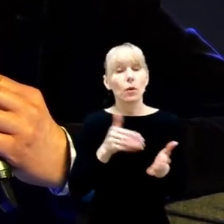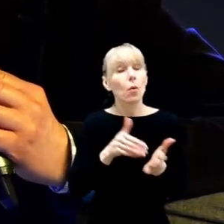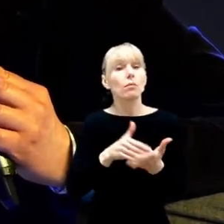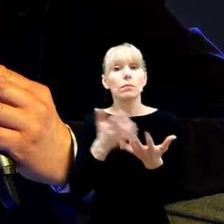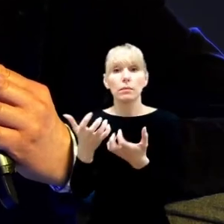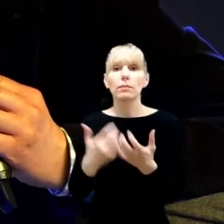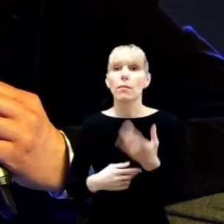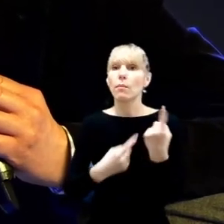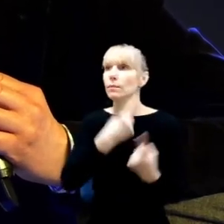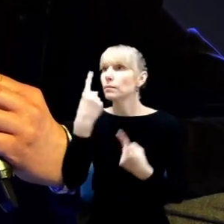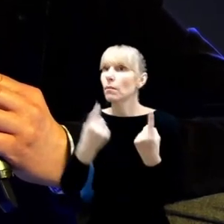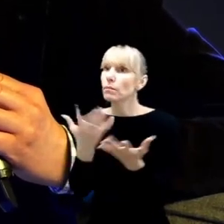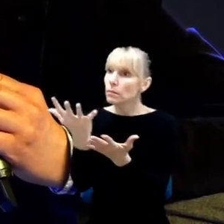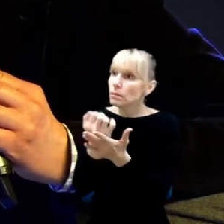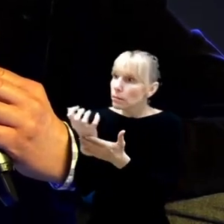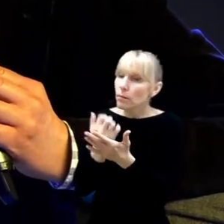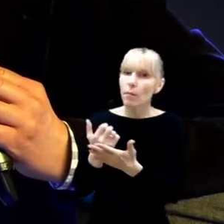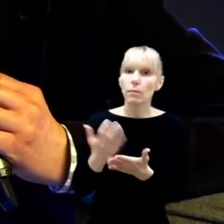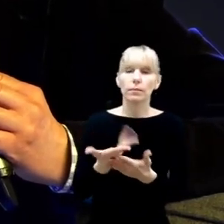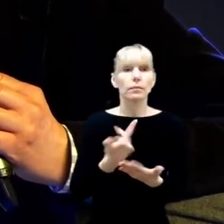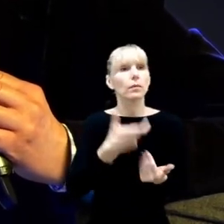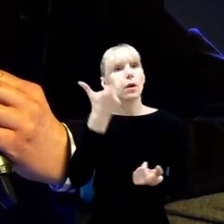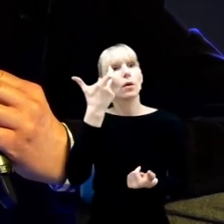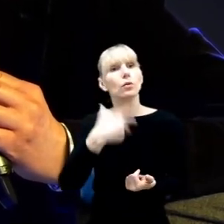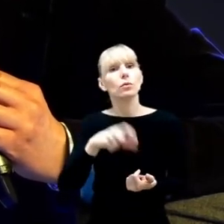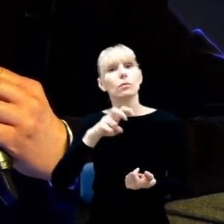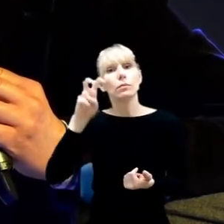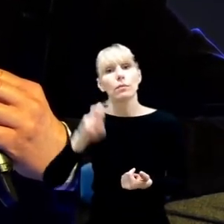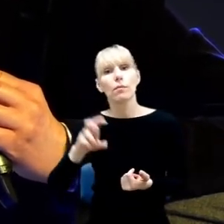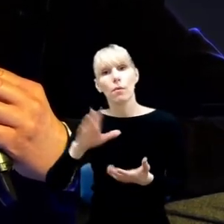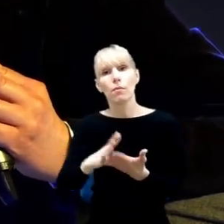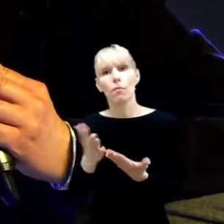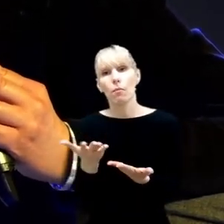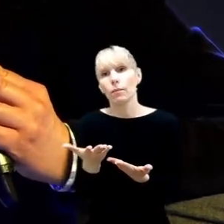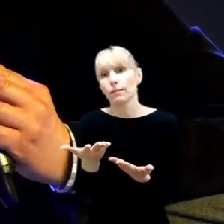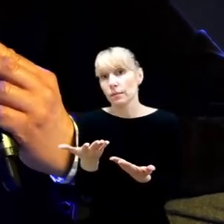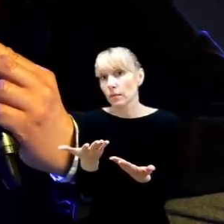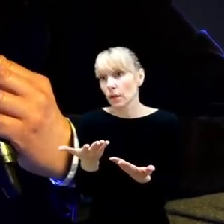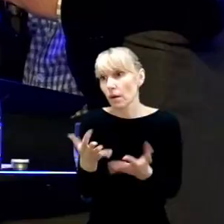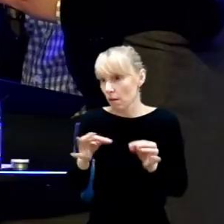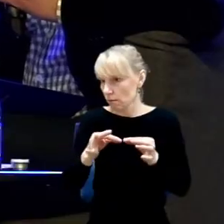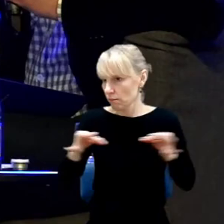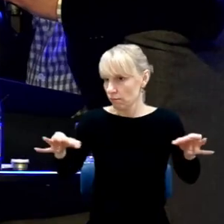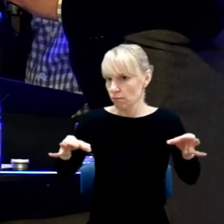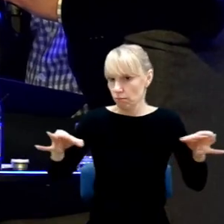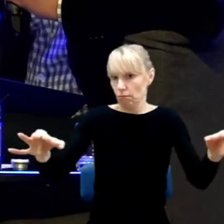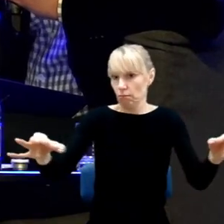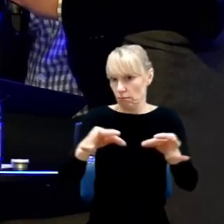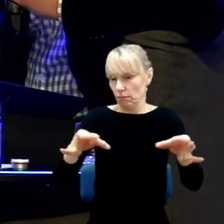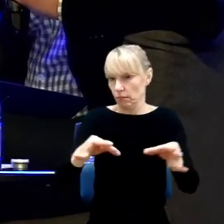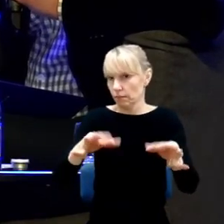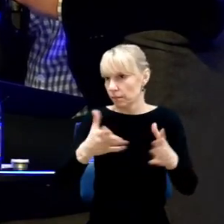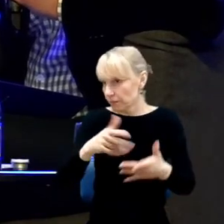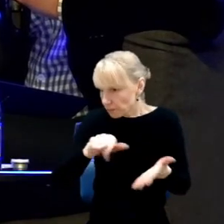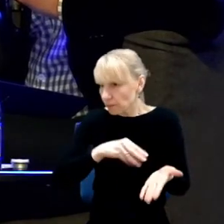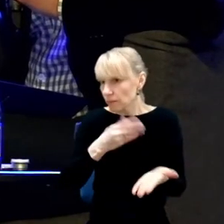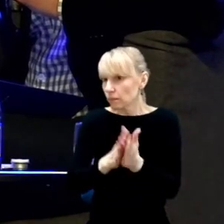to inwestor mówił 100 hektarów w kwadracie poproszę i to najlepiej za rok. No i samorządy były takie, które stawały na głowie i faktycznie